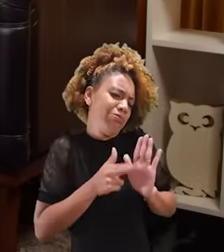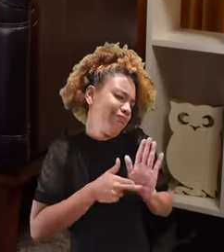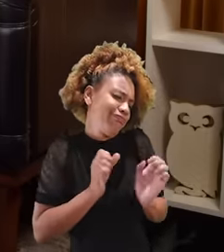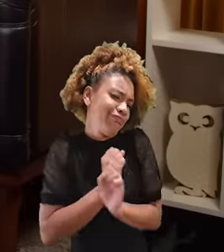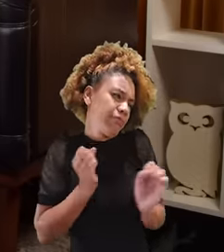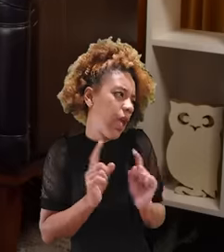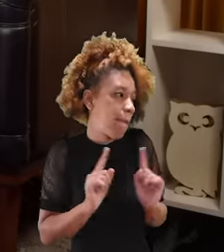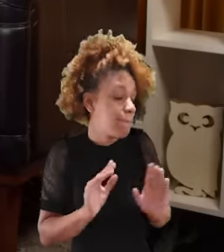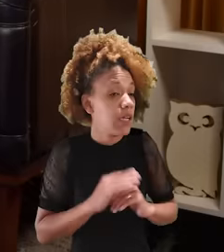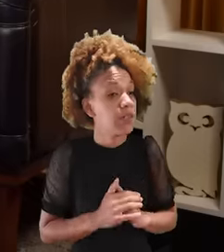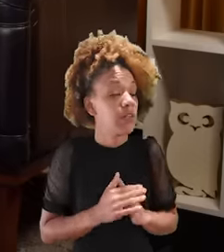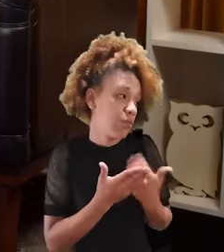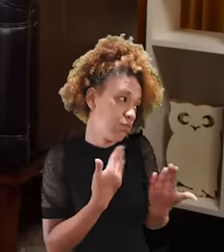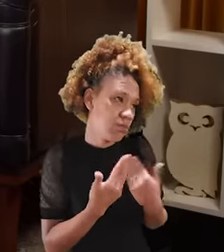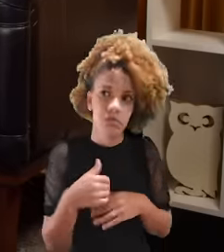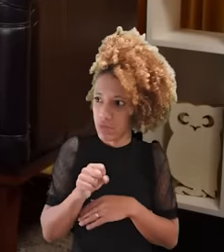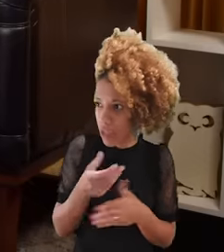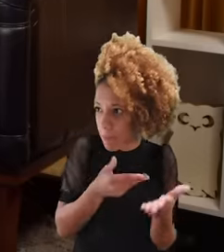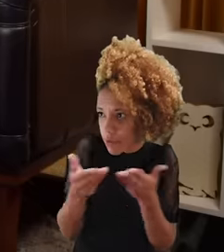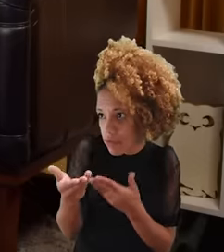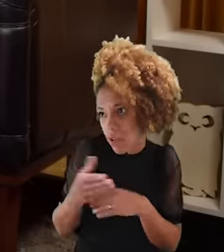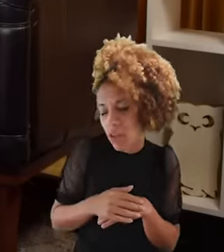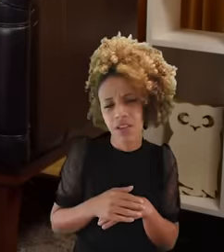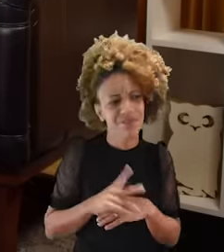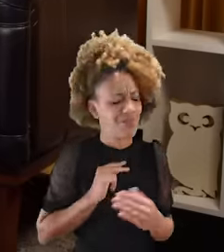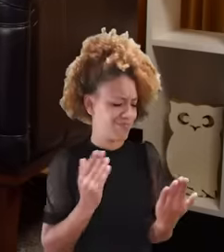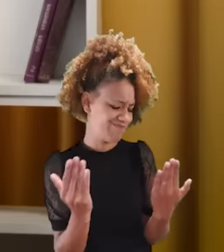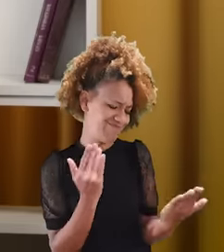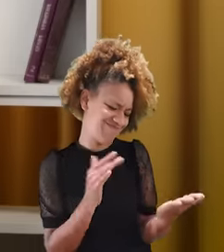aqui mas é legal que a gente troca público sacou E aí o cara ele olha e fala assim cara isso daqui